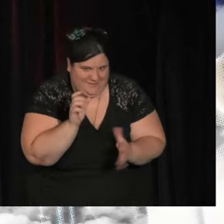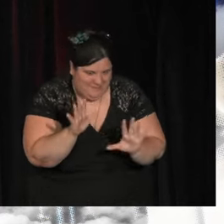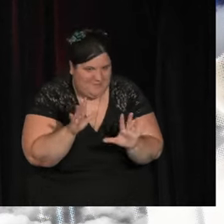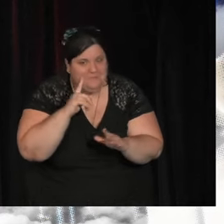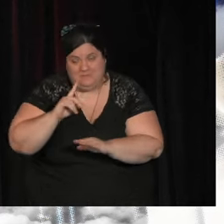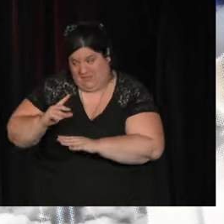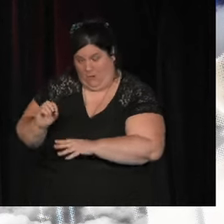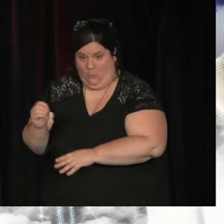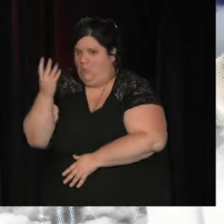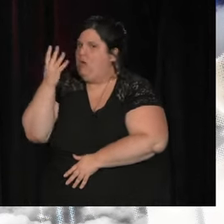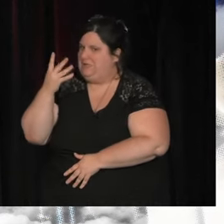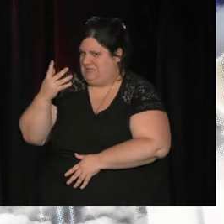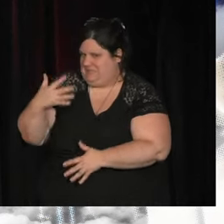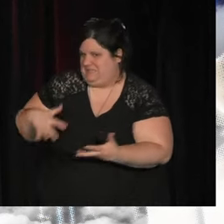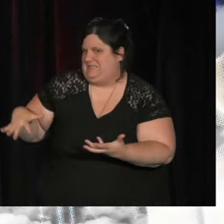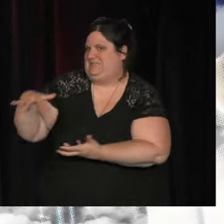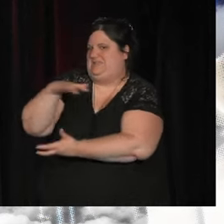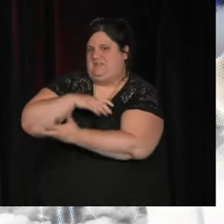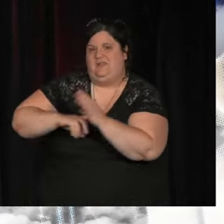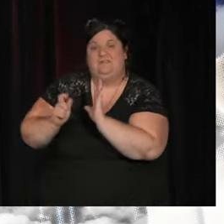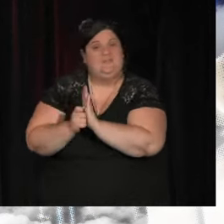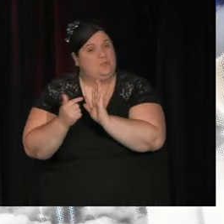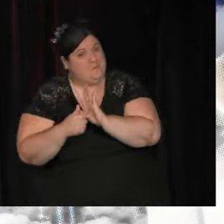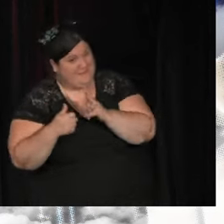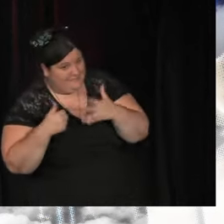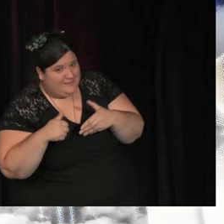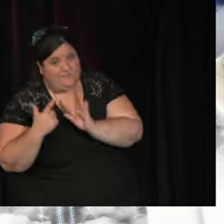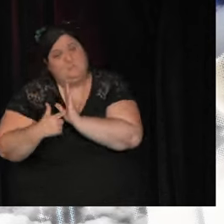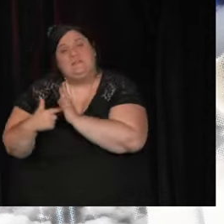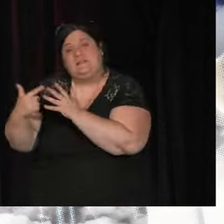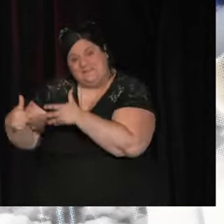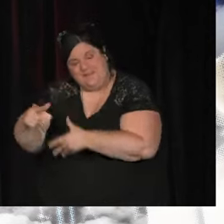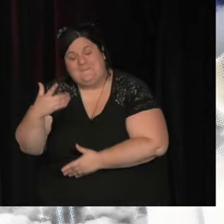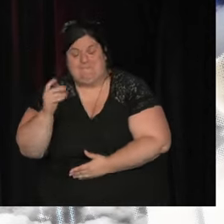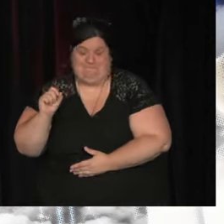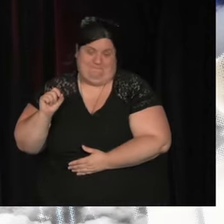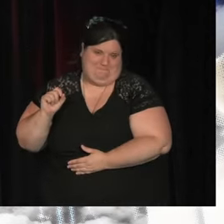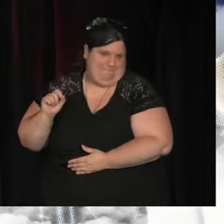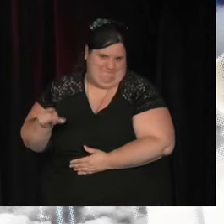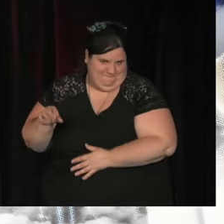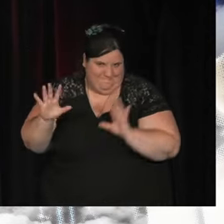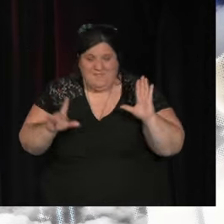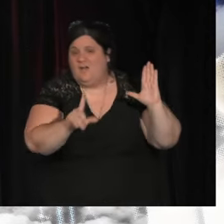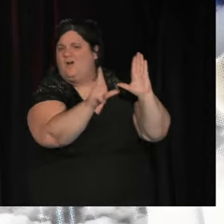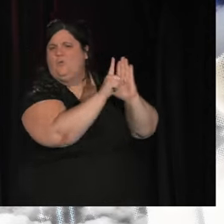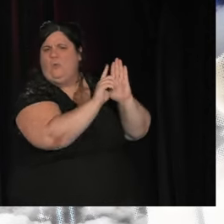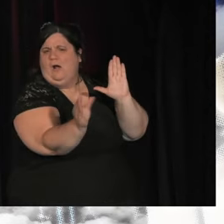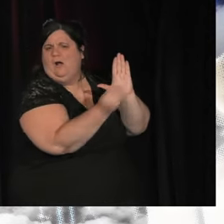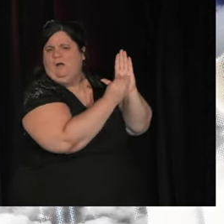2017, c'est cette époque-là et à chaque fois qu'il y avait des lois qui passaient, ça commence avec la Belgique, c'est ça,